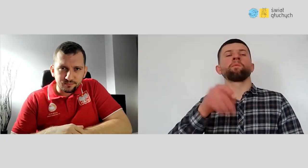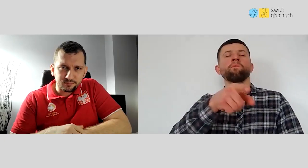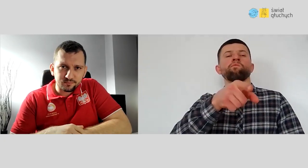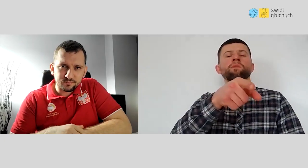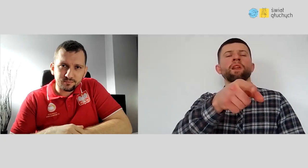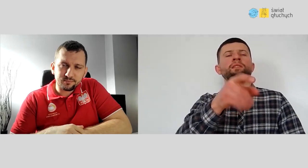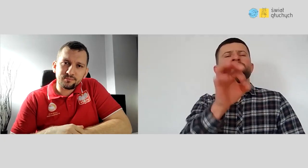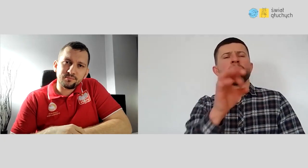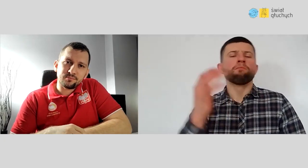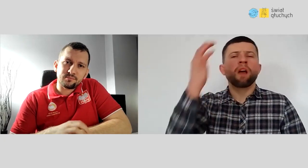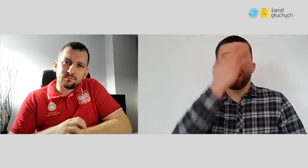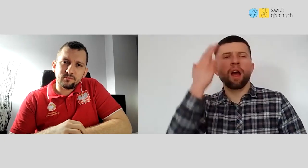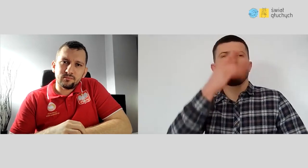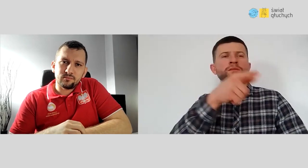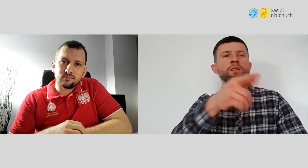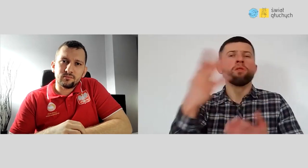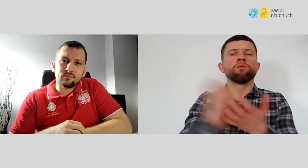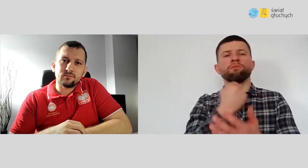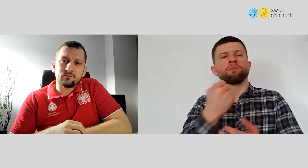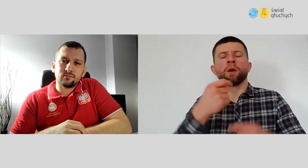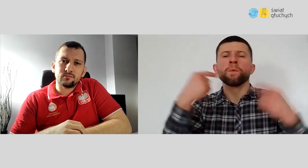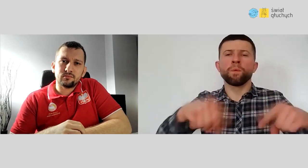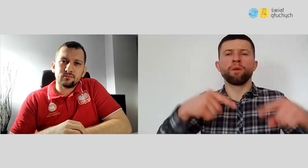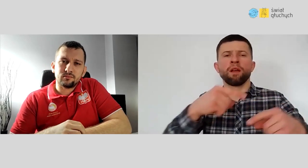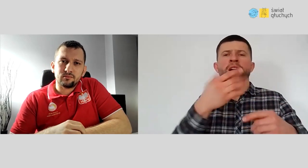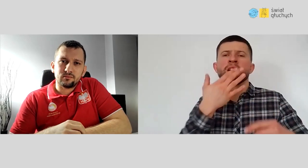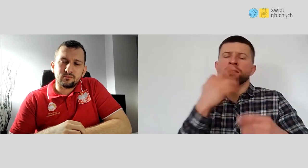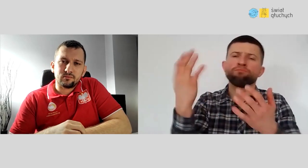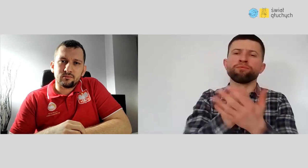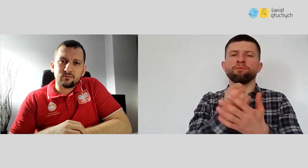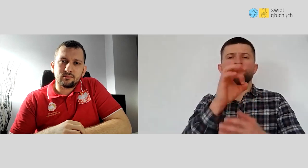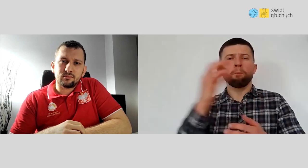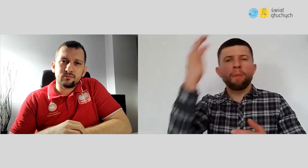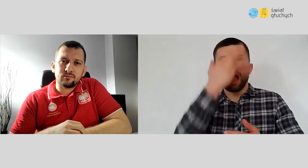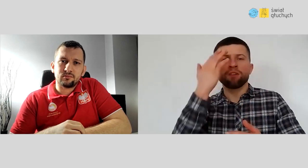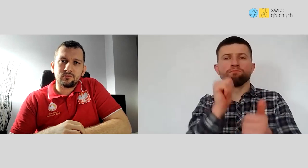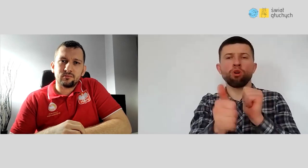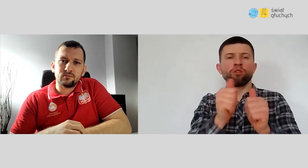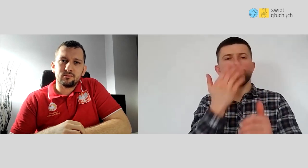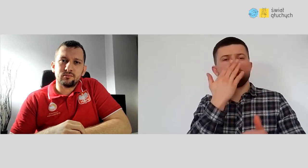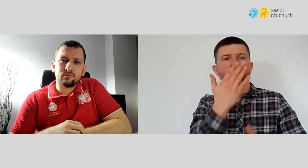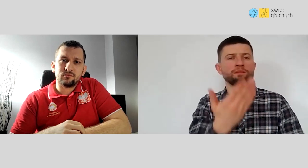Jakie jest twoje marzenie sportowe?